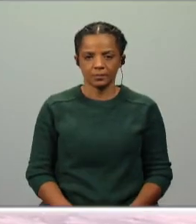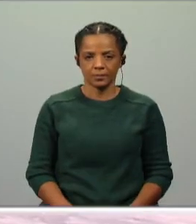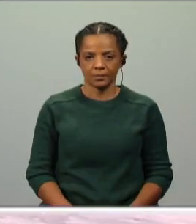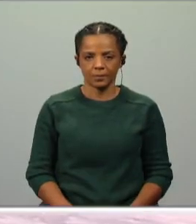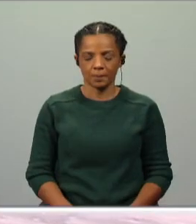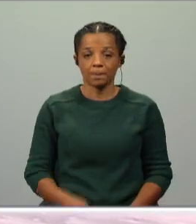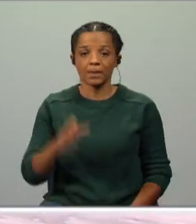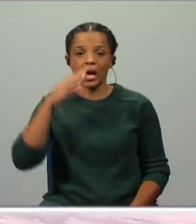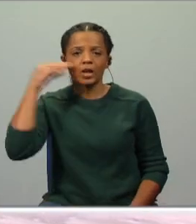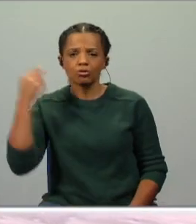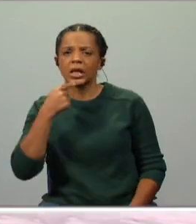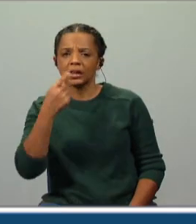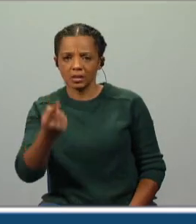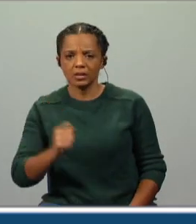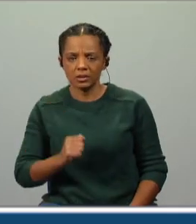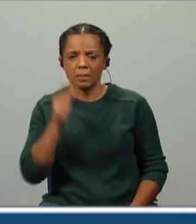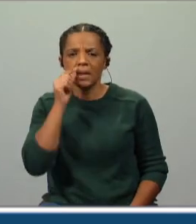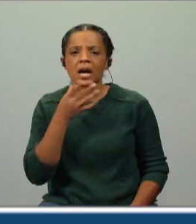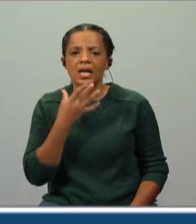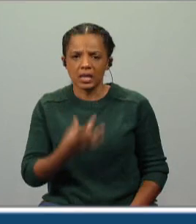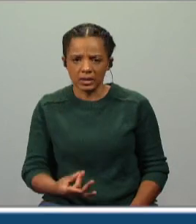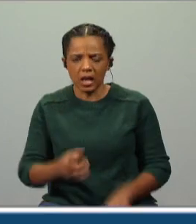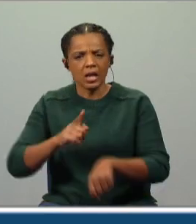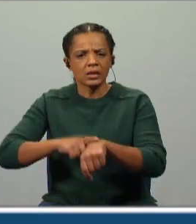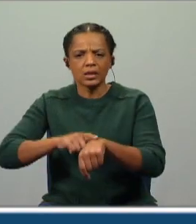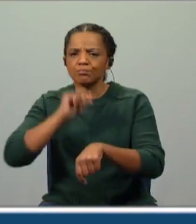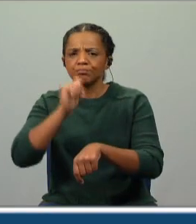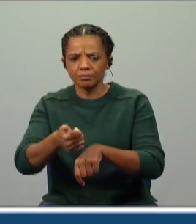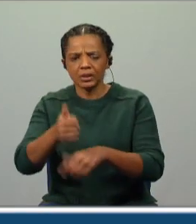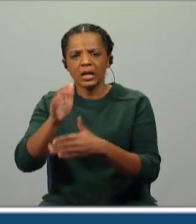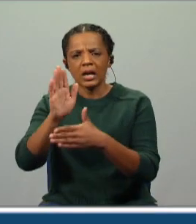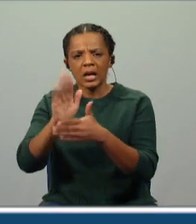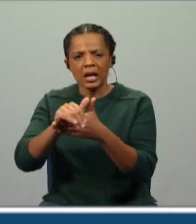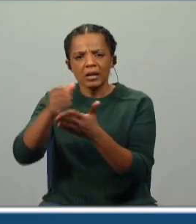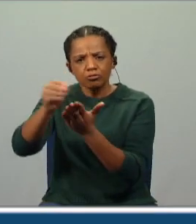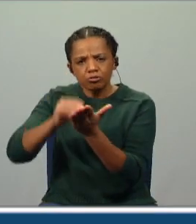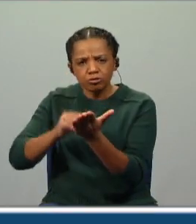Os crescidos dizem que o pai natal não tem tempo para ler as cartas de todos os meninos.